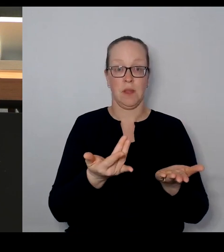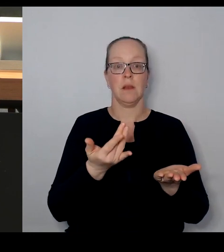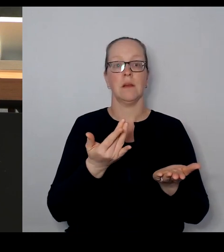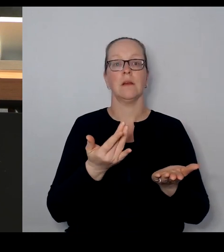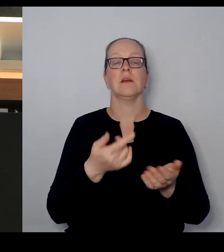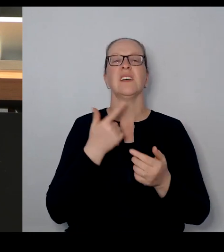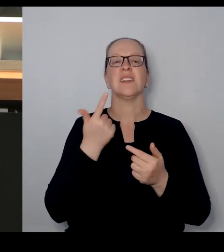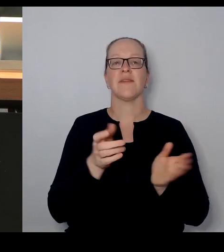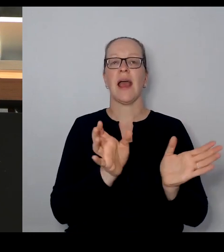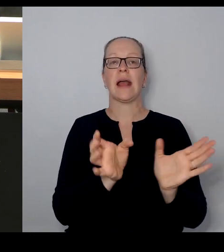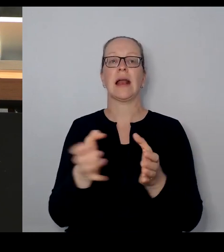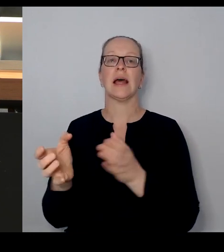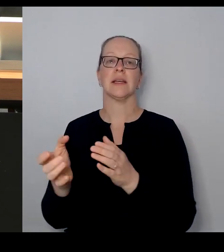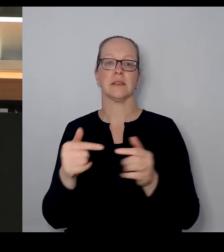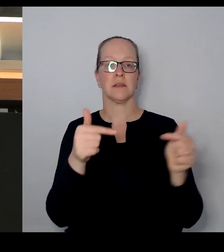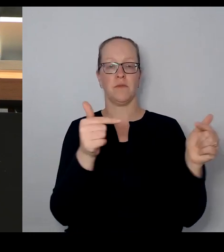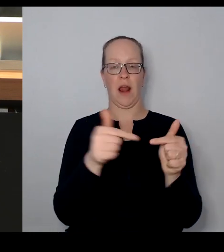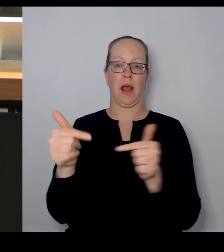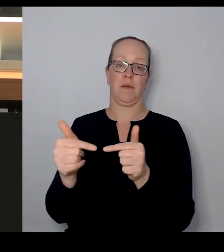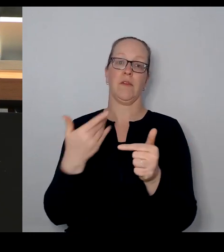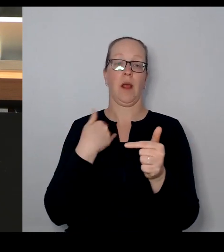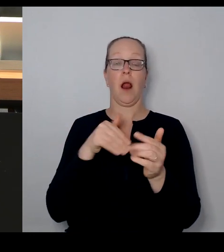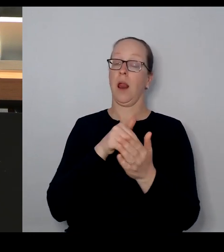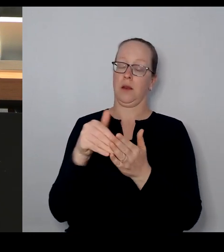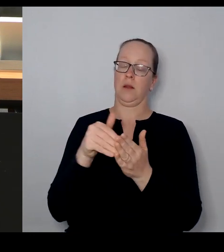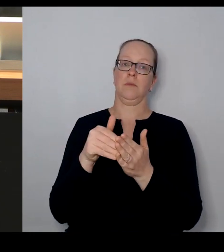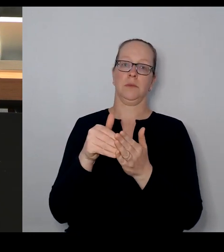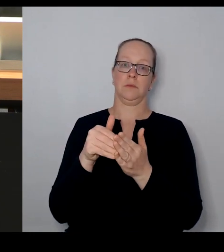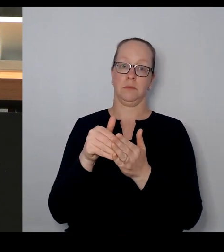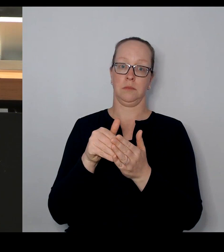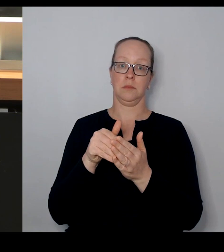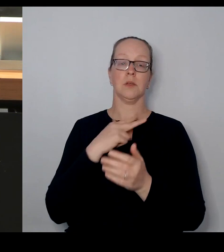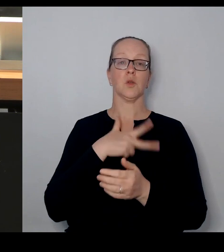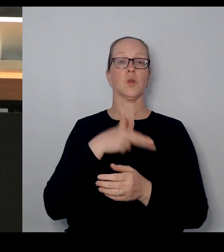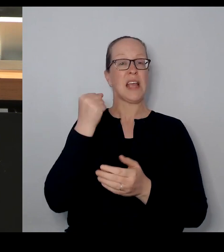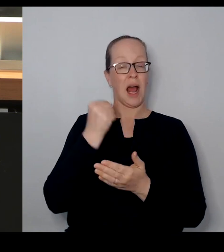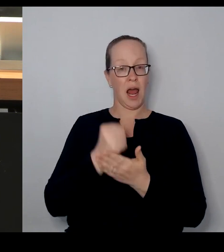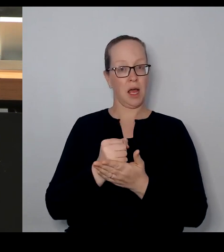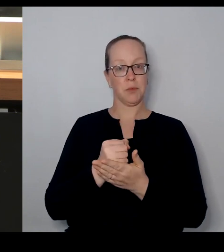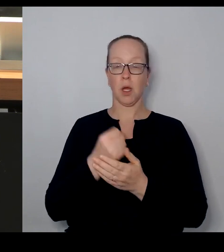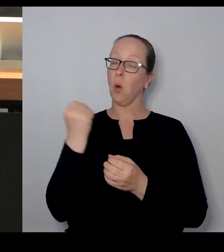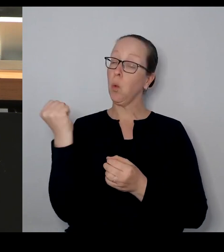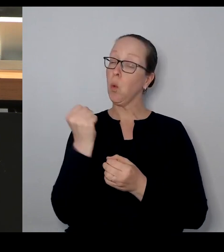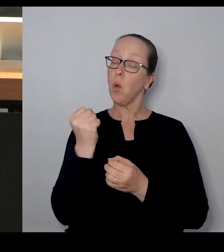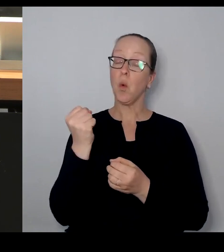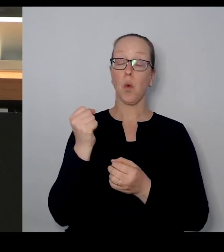unter einem massiven Personalmangel leiden und viel zu lange brauchen, um die nötigen Bescheide auszustellen.